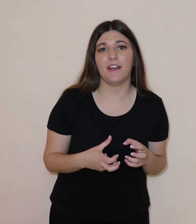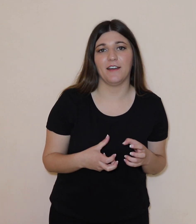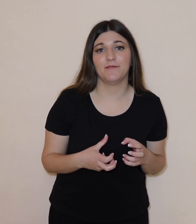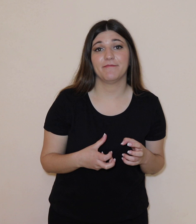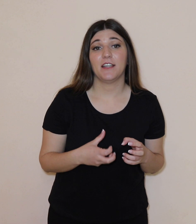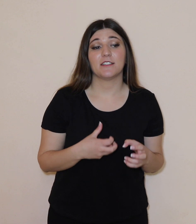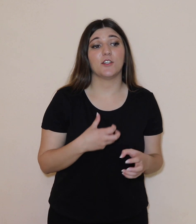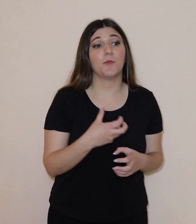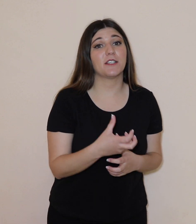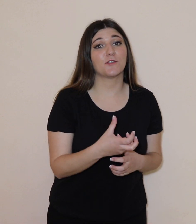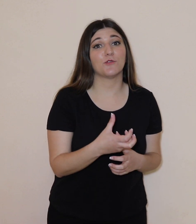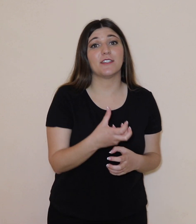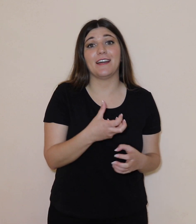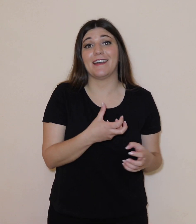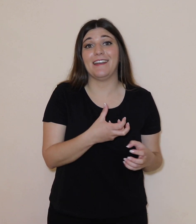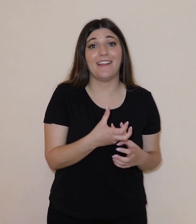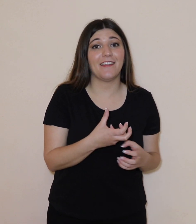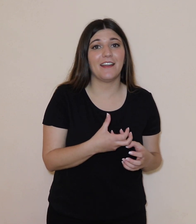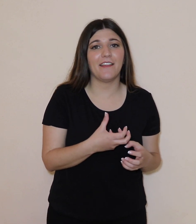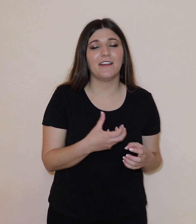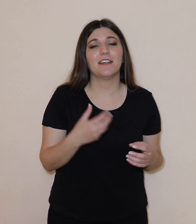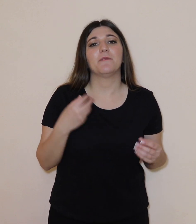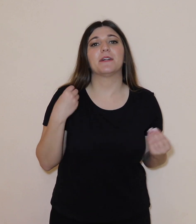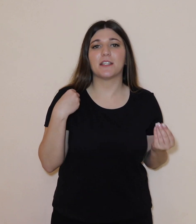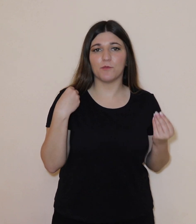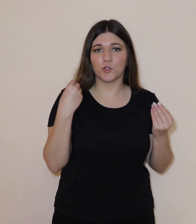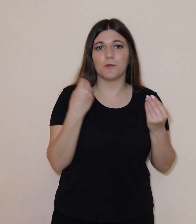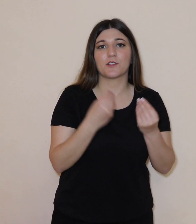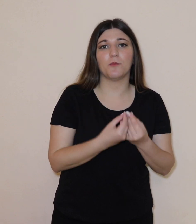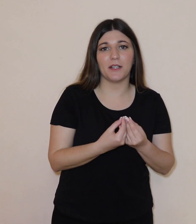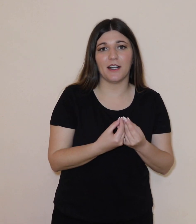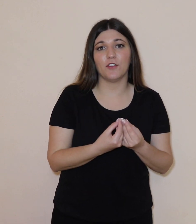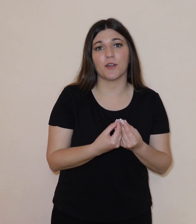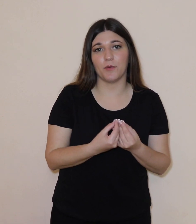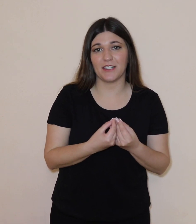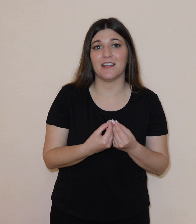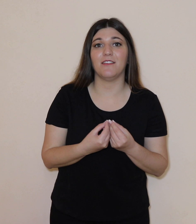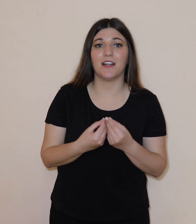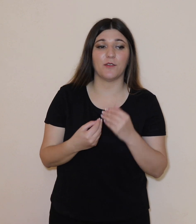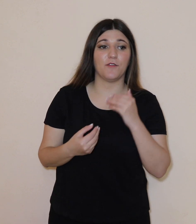si no puedes escuchar nada de nada va a ser mucho más complicado que puedas hablar una